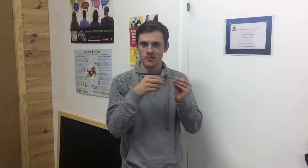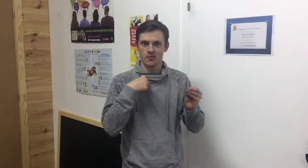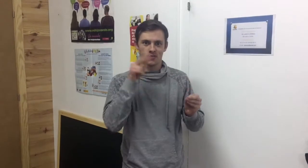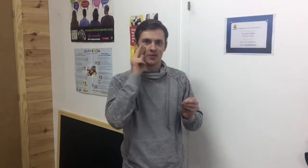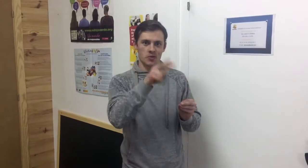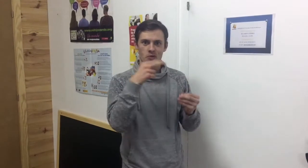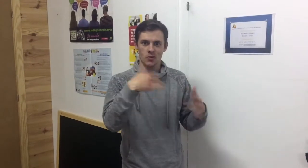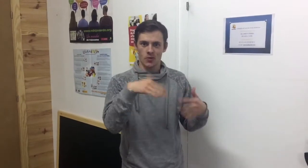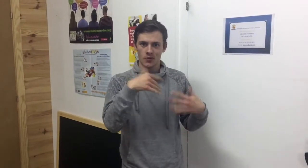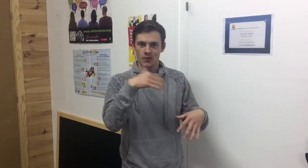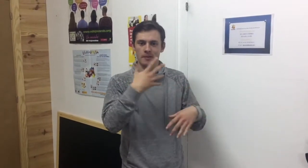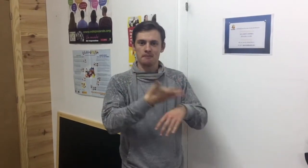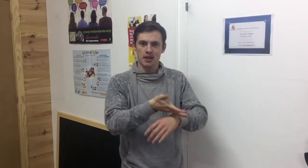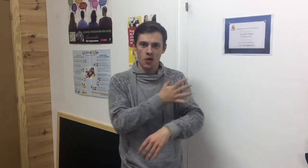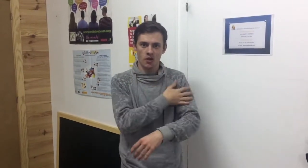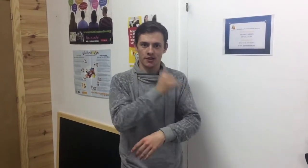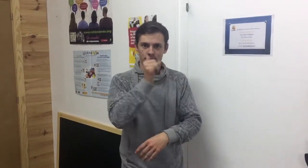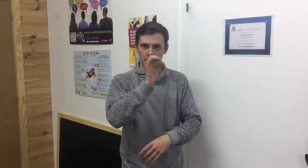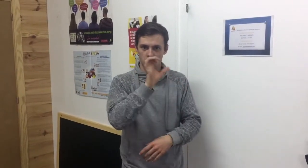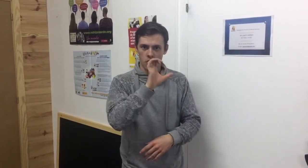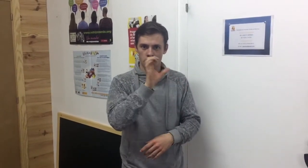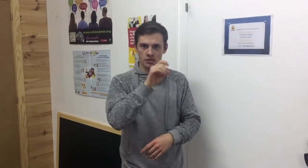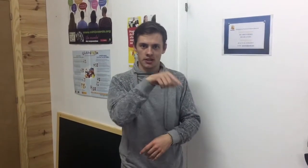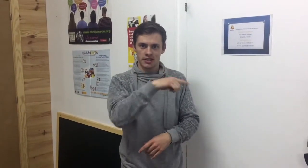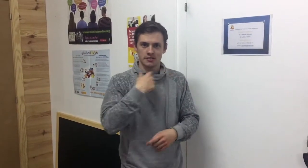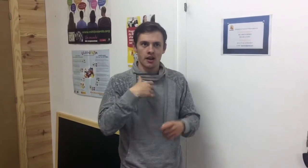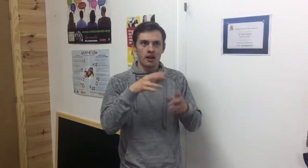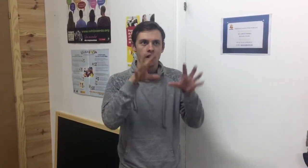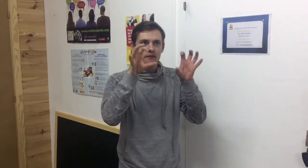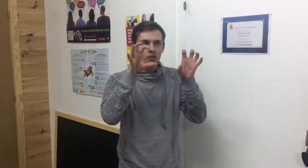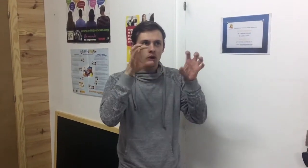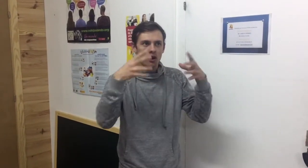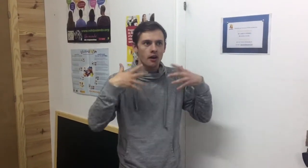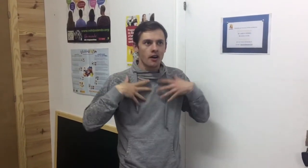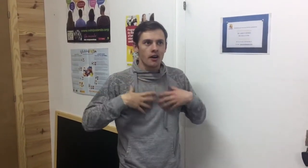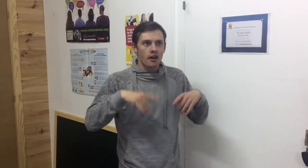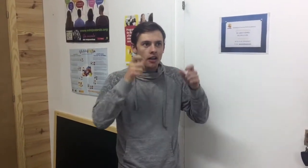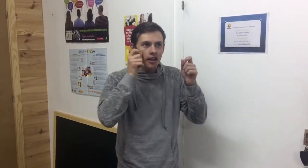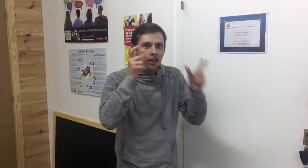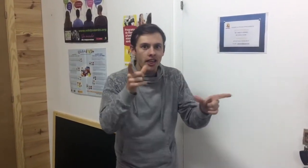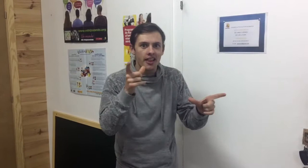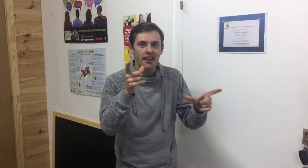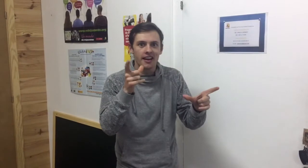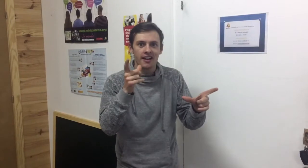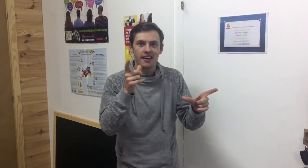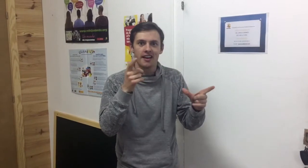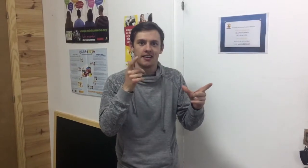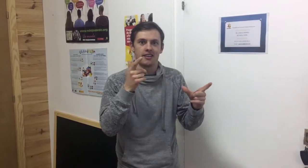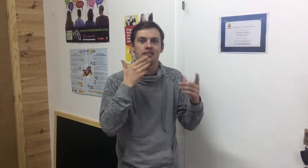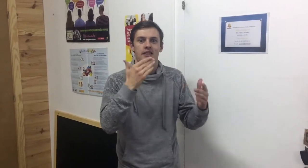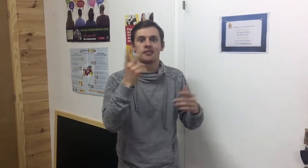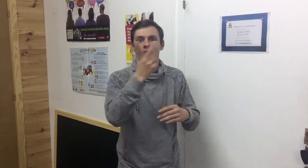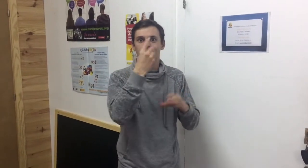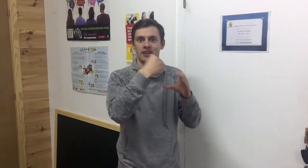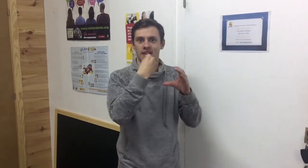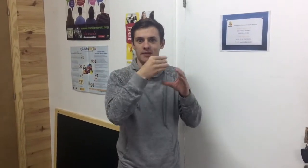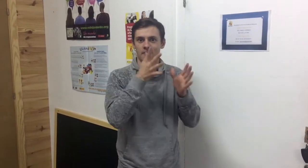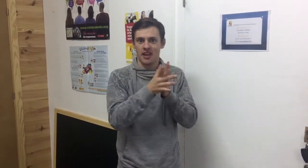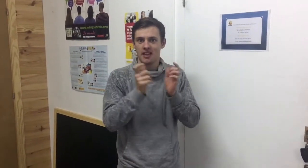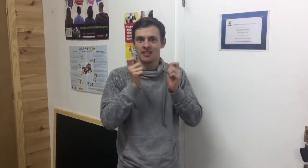Como conclusión, la visita ha servido para empoderar a la juventud de Mallorca y Menorca. Gracias a la implicación de dos miembros de la CJS-CNSE,